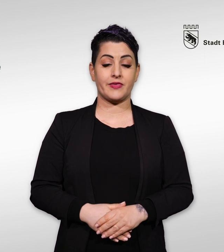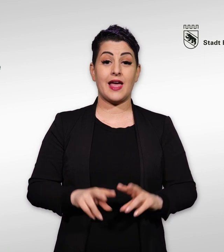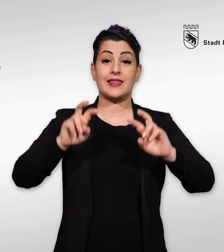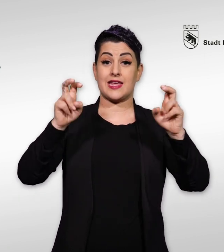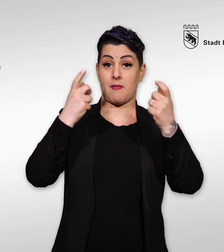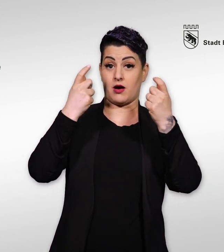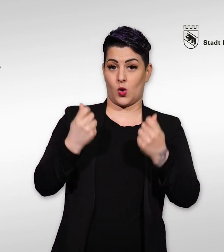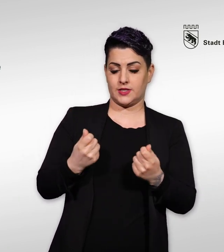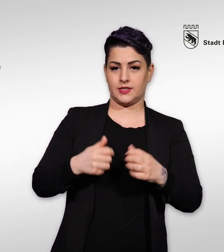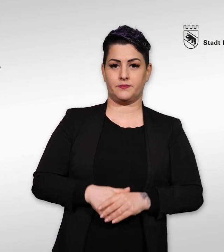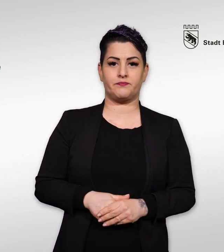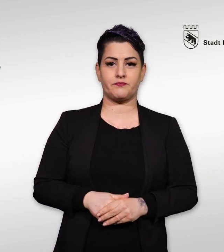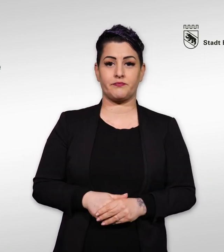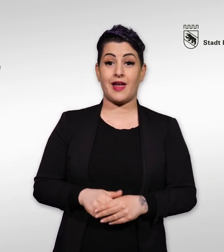Kosten: